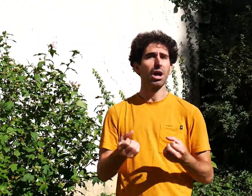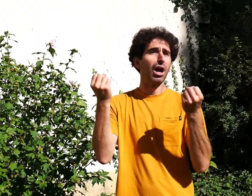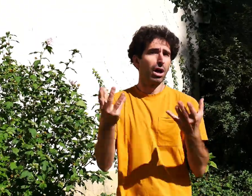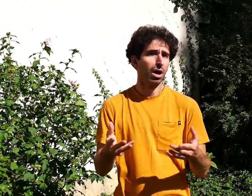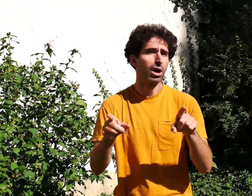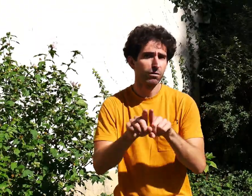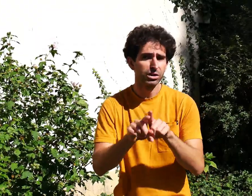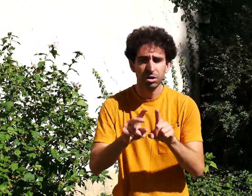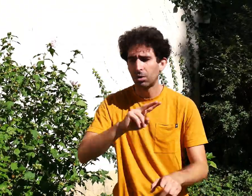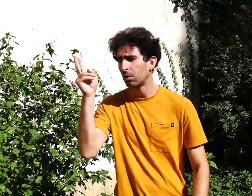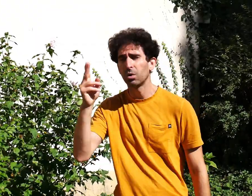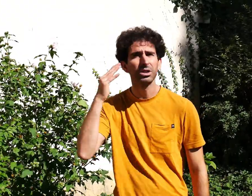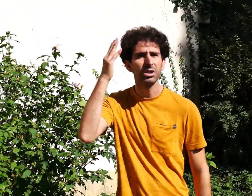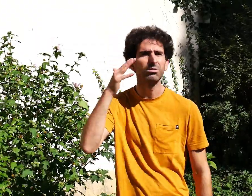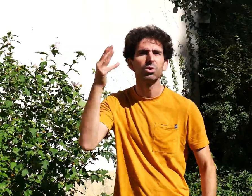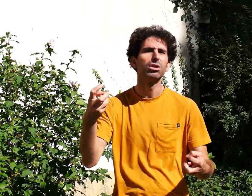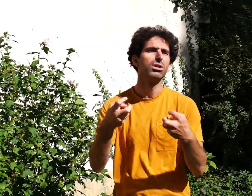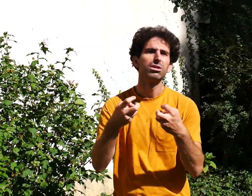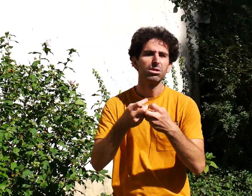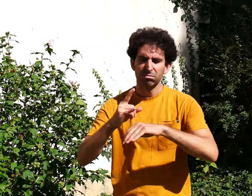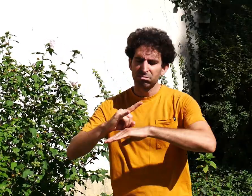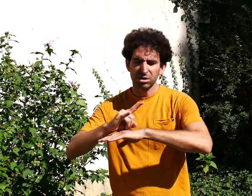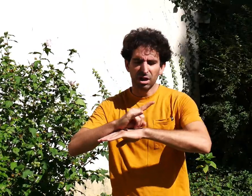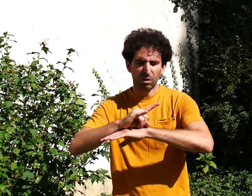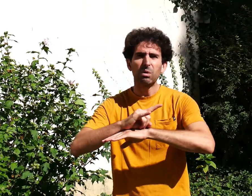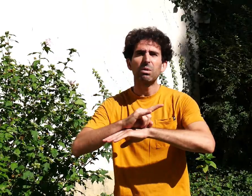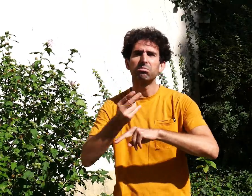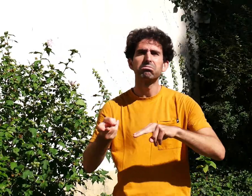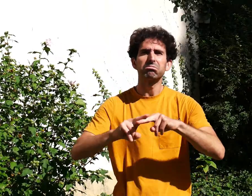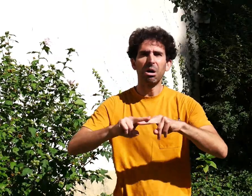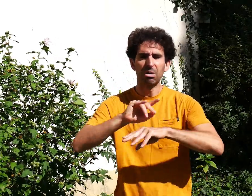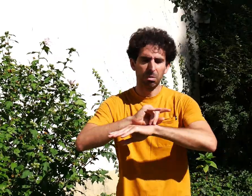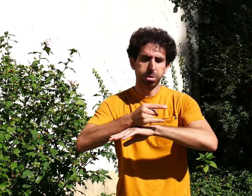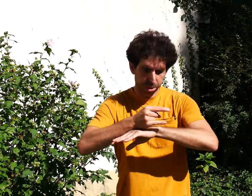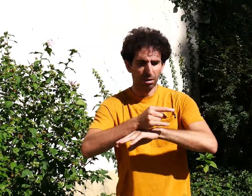Il arrive aussi que d'autres animaux, comme un escargot, meurent.